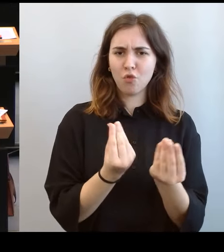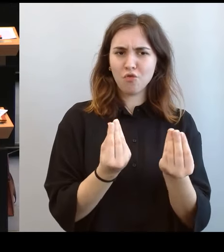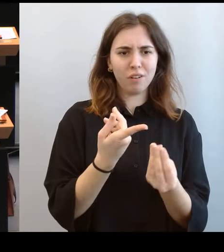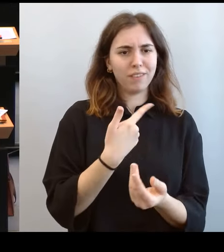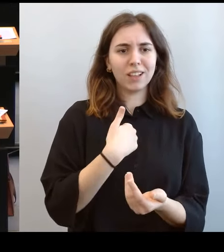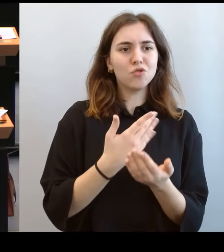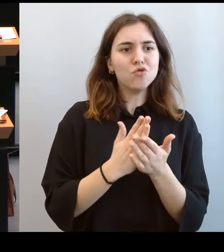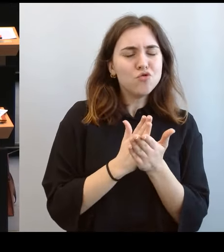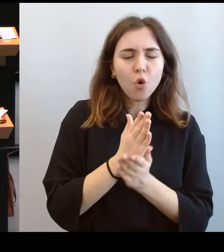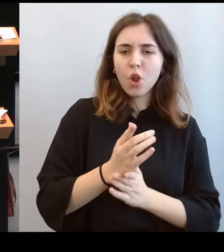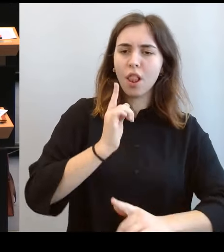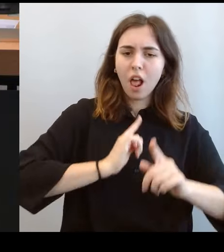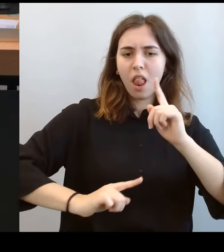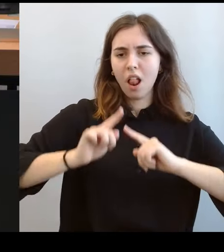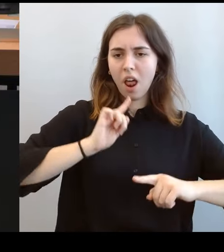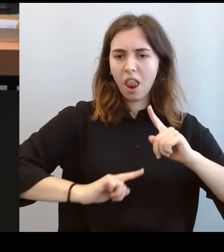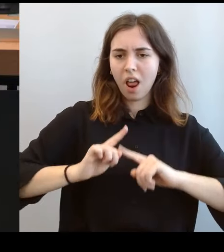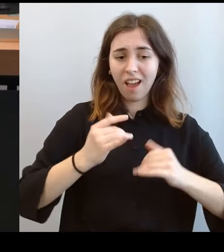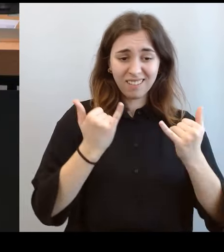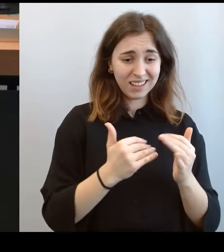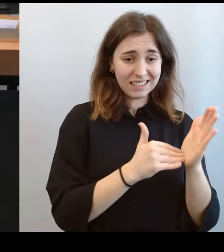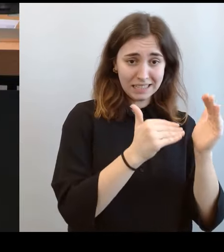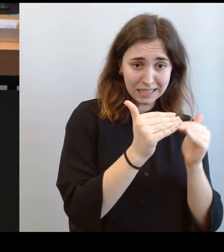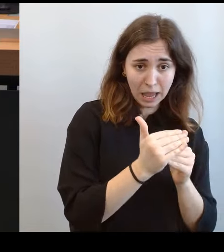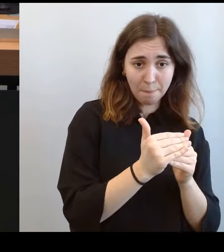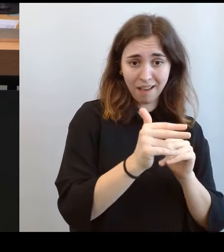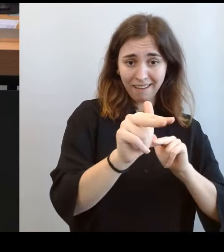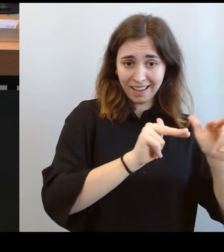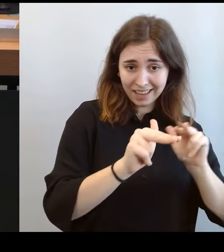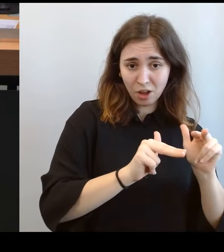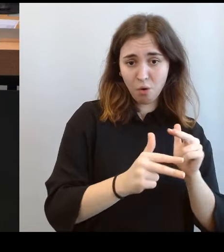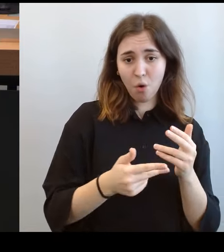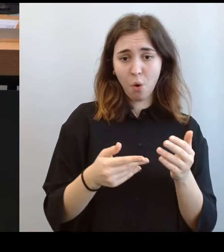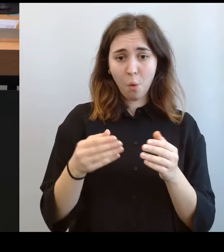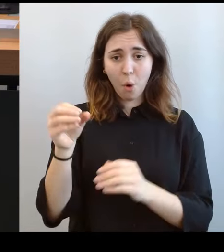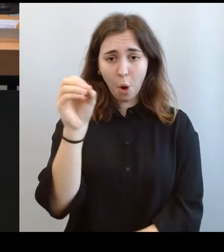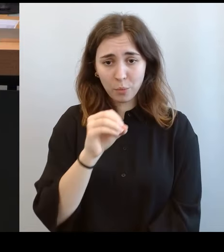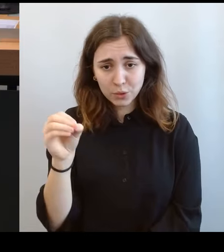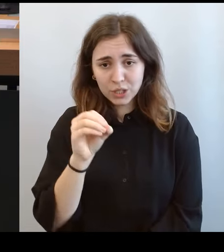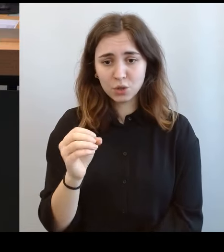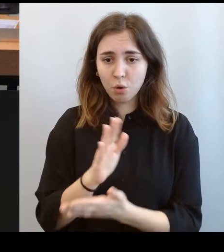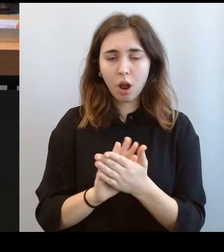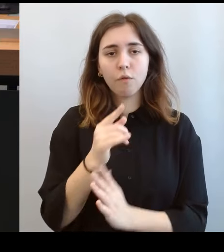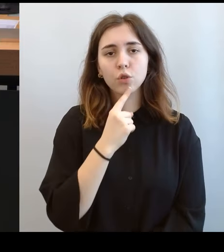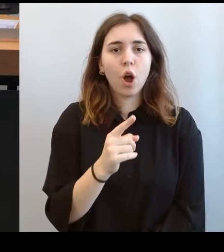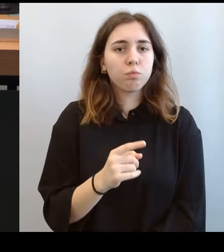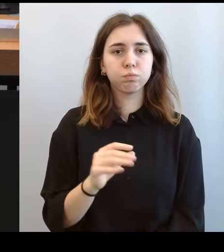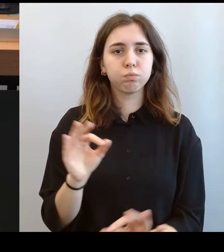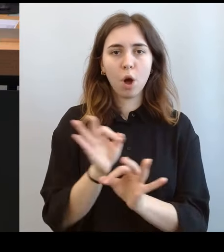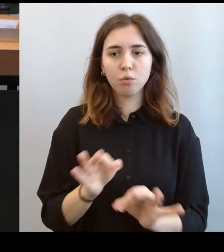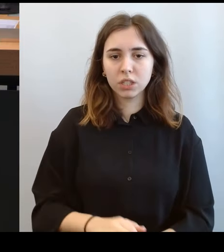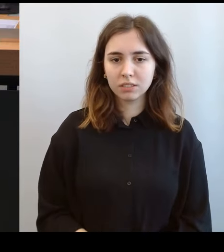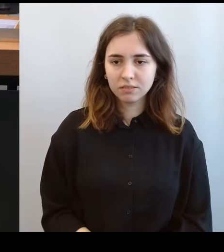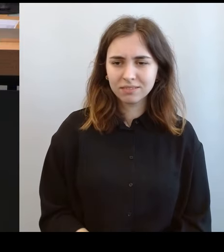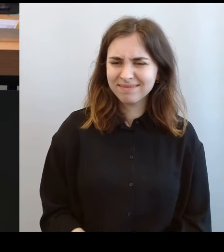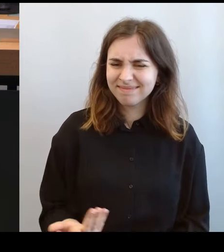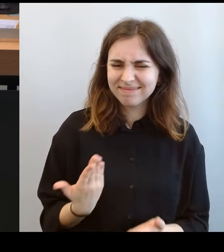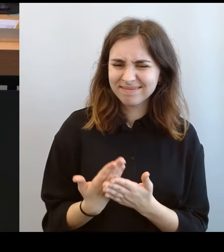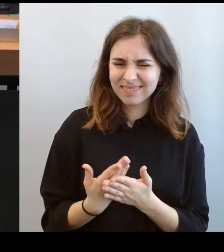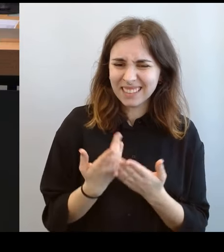Opposition außer Kraft setzen und diejenigen, die gegen die Regierung sind, dafür nicht komplett ausgrenzen und ihnen jegliche